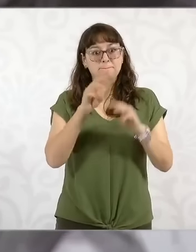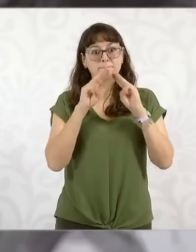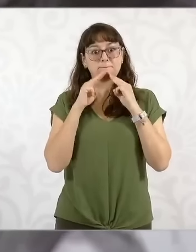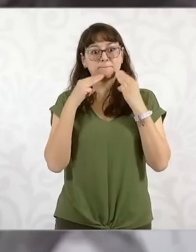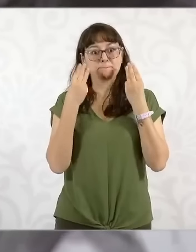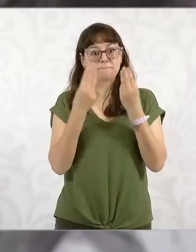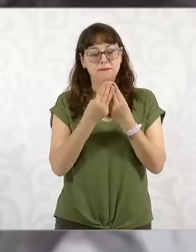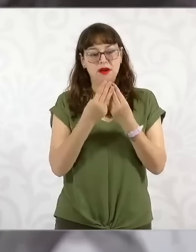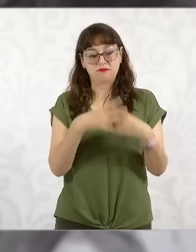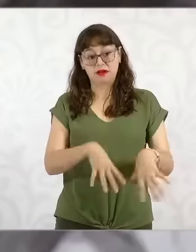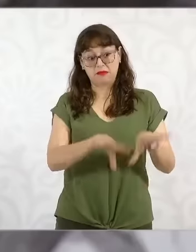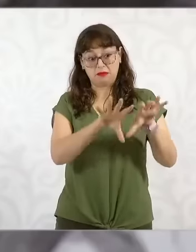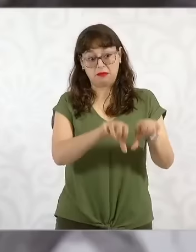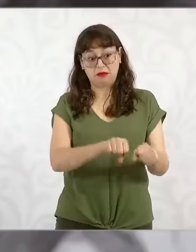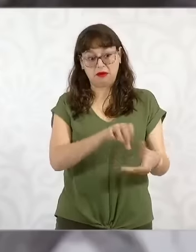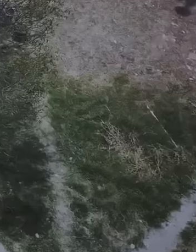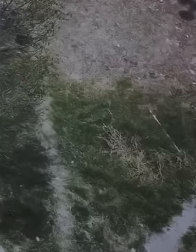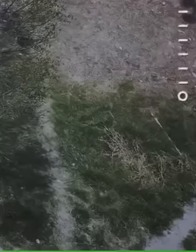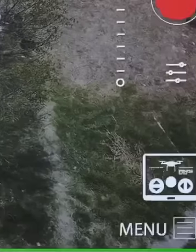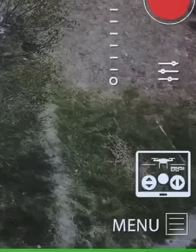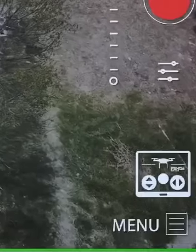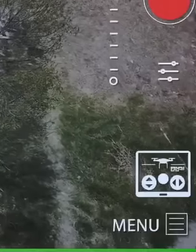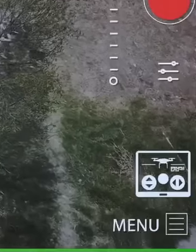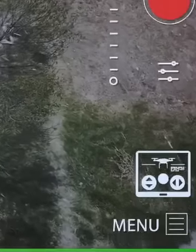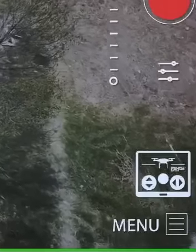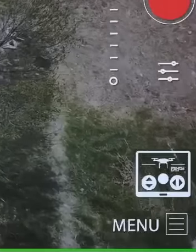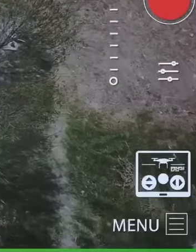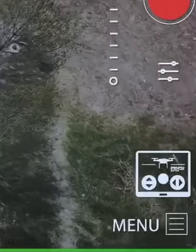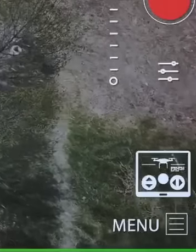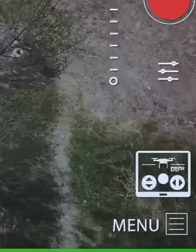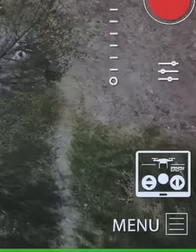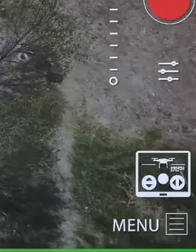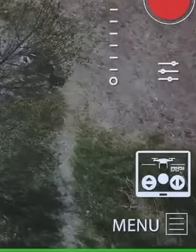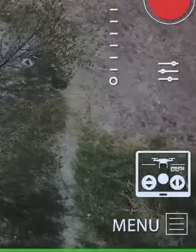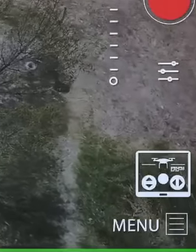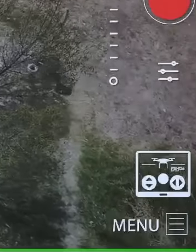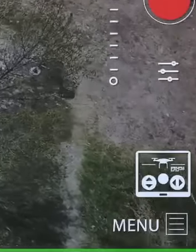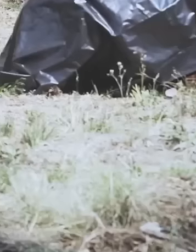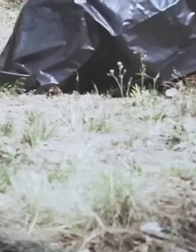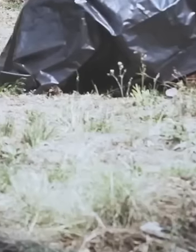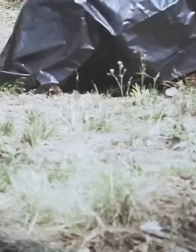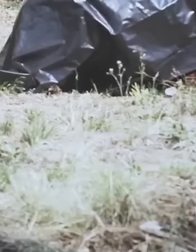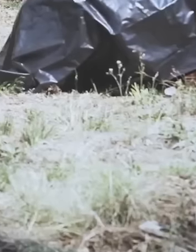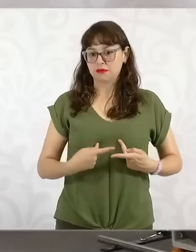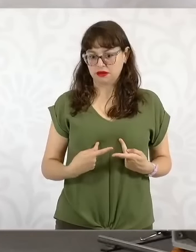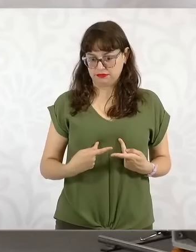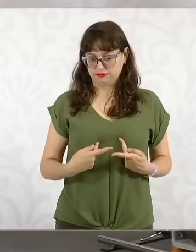estructuras criminales más violentas del país. Las investigaciones permitieron establecer que esta